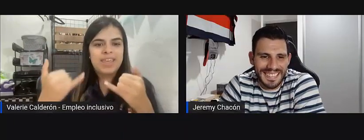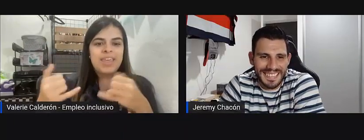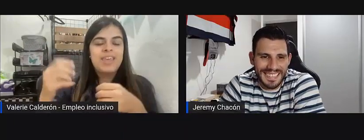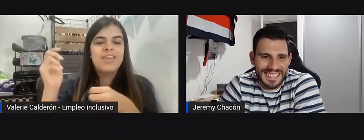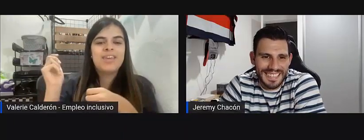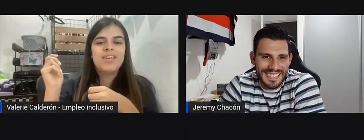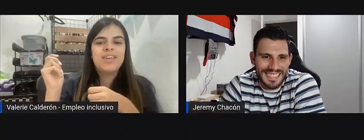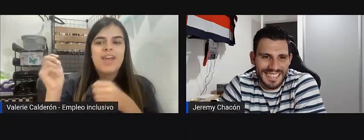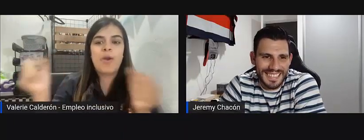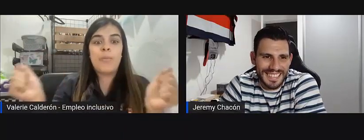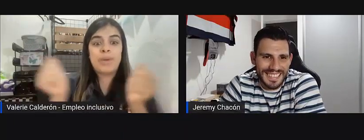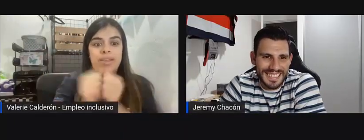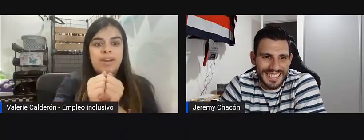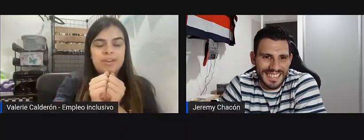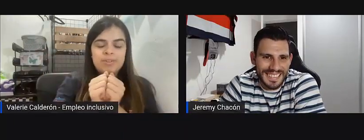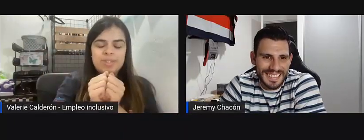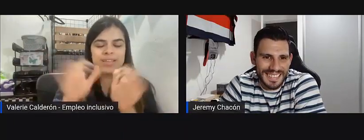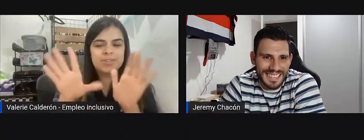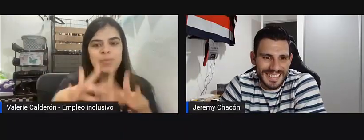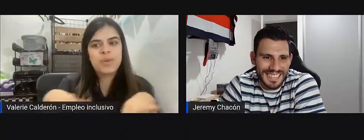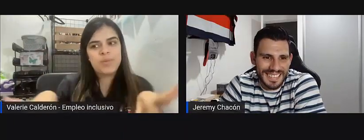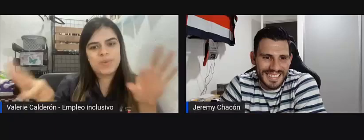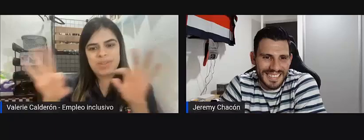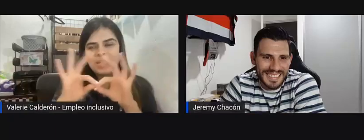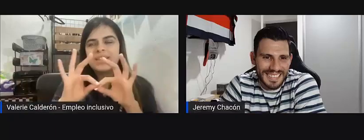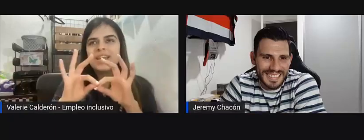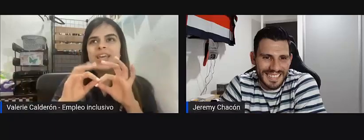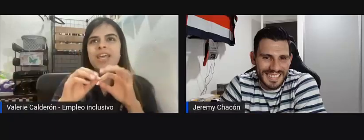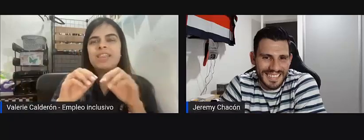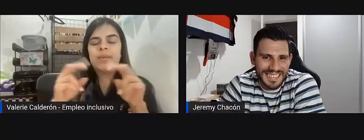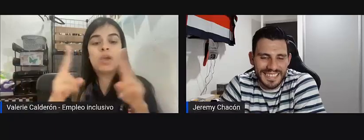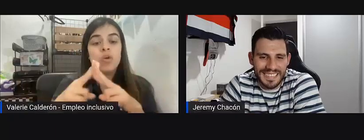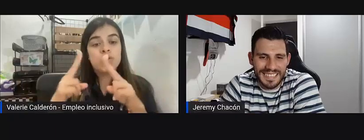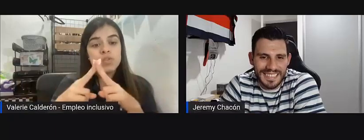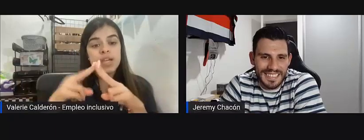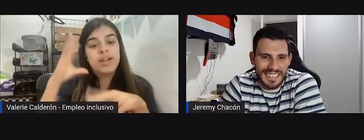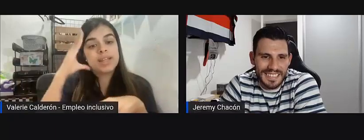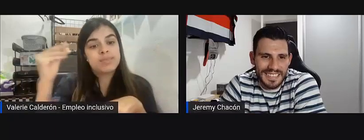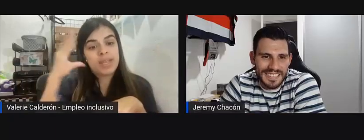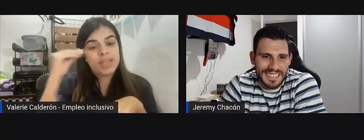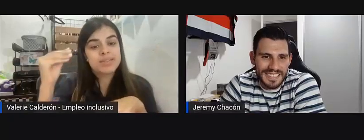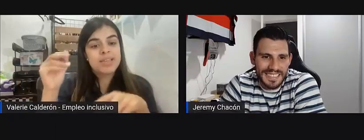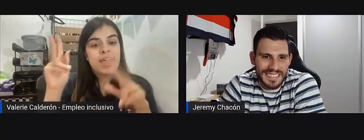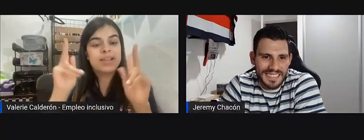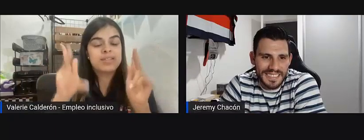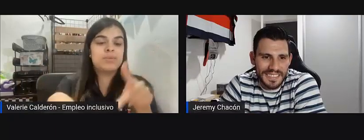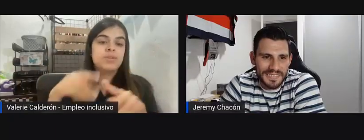aquí y acompañarnos que es súper importante también conocer la experiencia de las personas